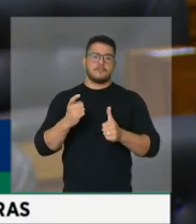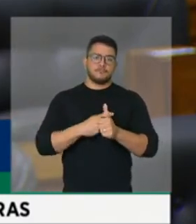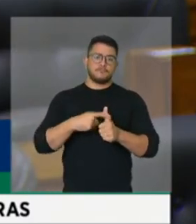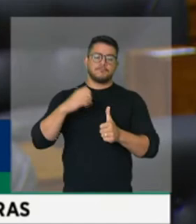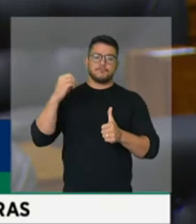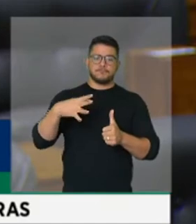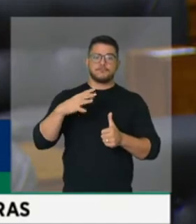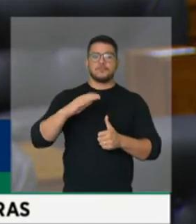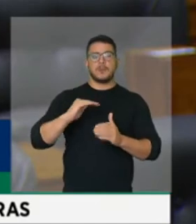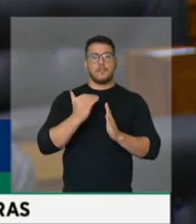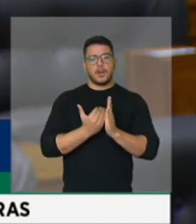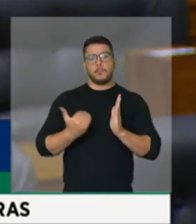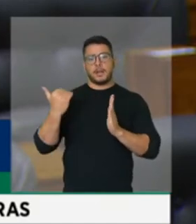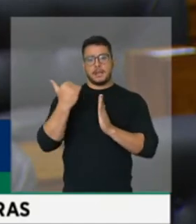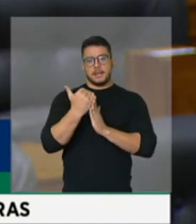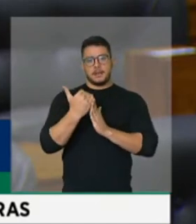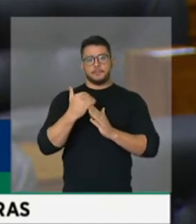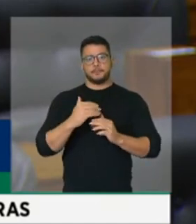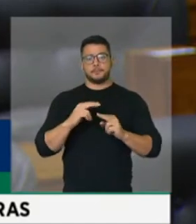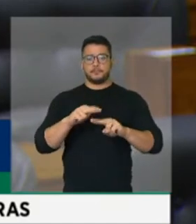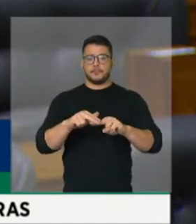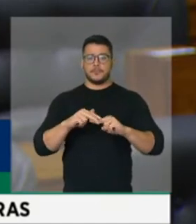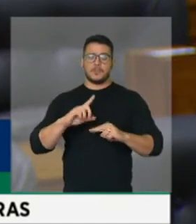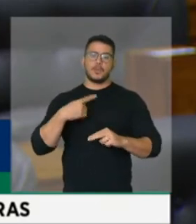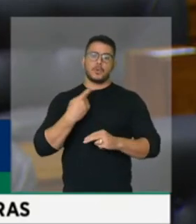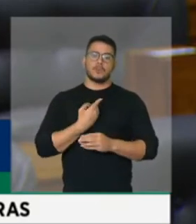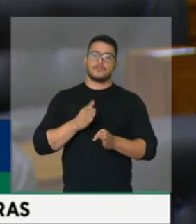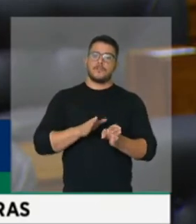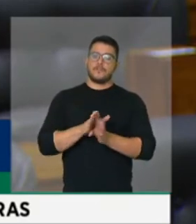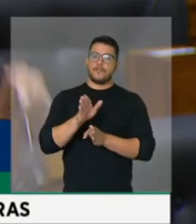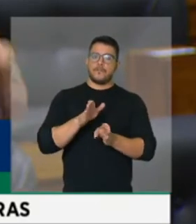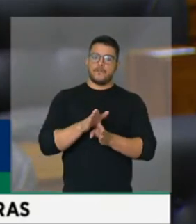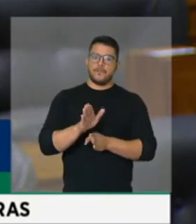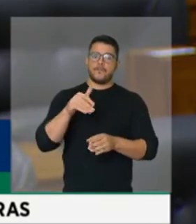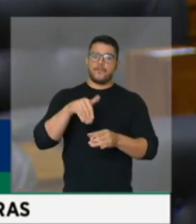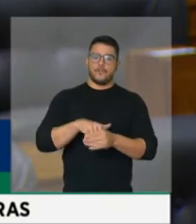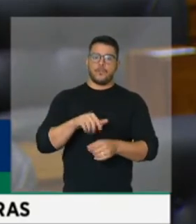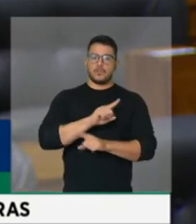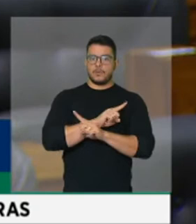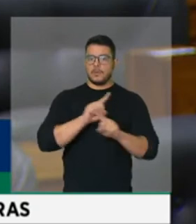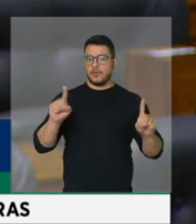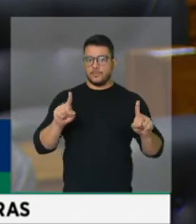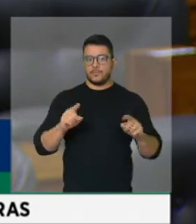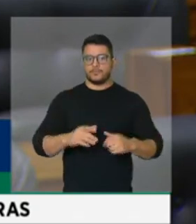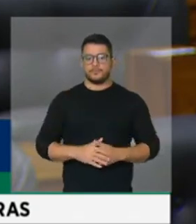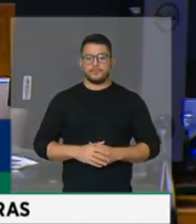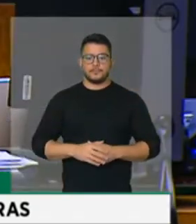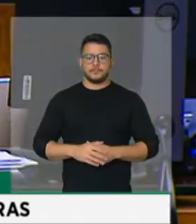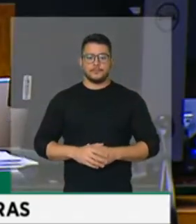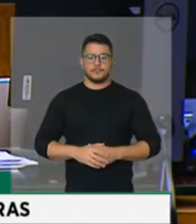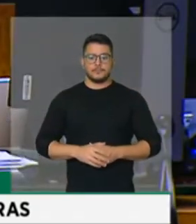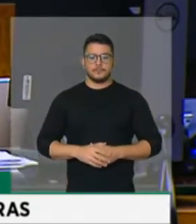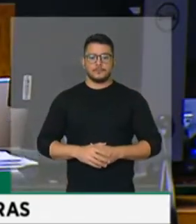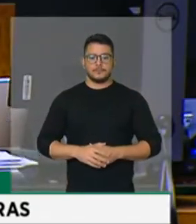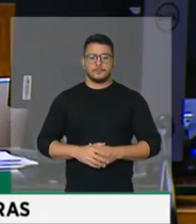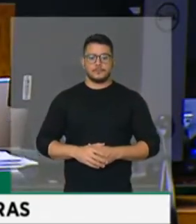DESNACIONALIZAÇÃO DESSE PATRIMÔNIO BRASILEIRO QUE É O QUE VAI ACONTECER E AGREGAR A CONSEQUÊNCIA TERRÍVEL QUE SERÁ O NÃO ACESSO UNIVERSAL